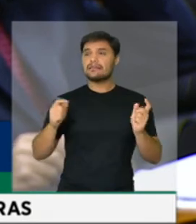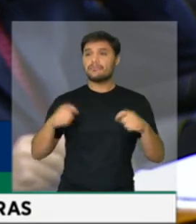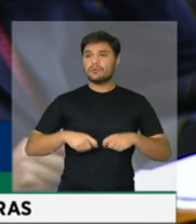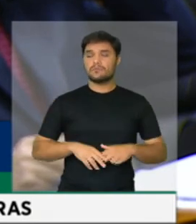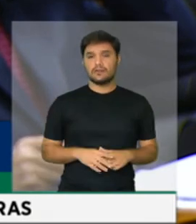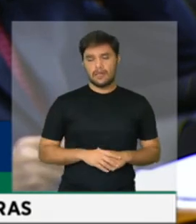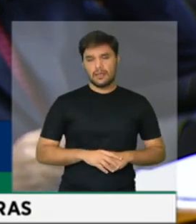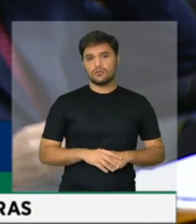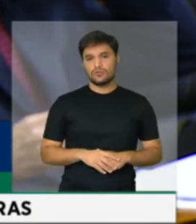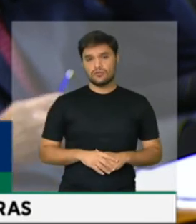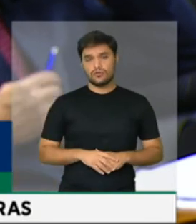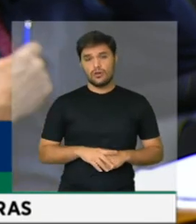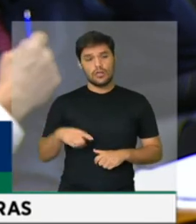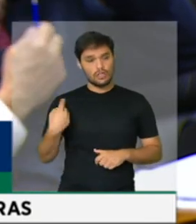AS RESERVAS, COMO TEMA ESTRATÉGICO DO